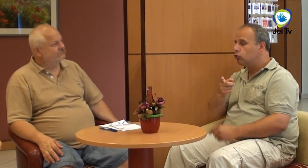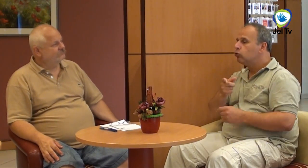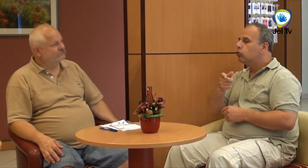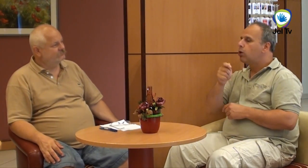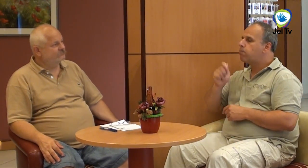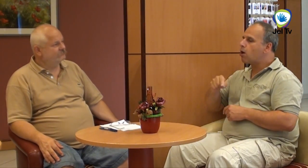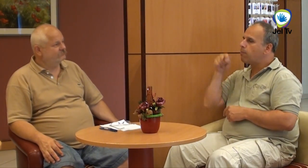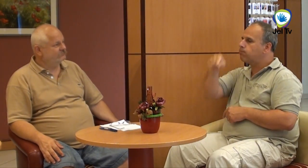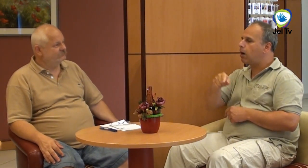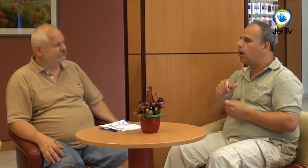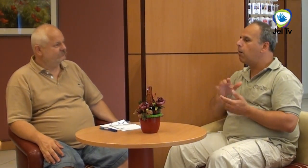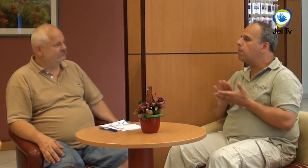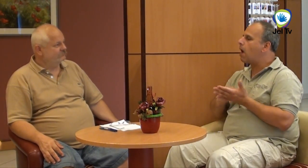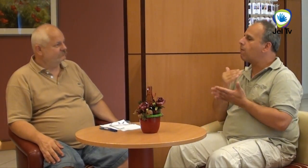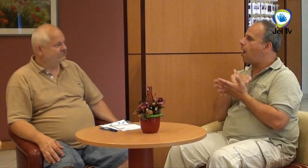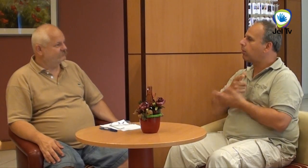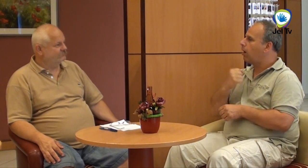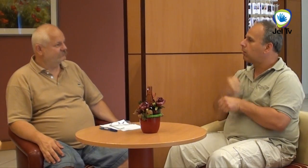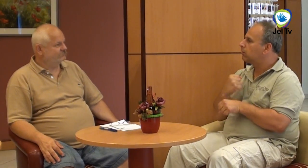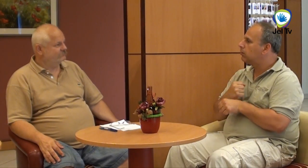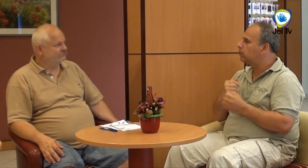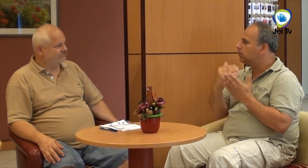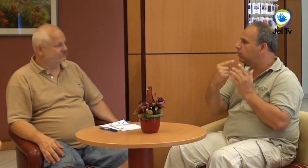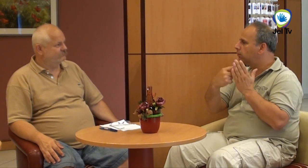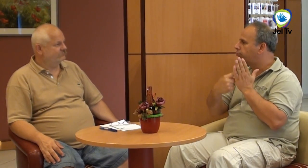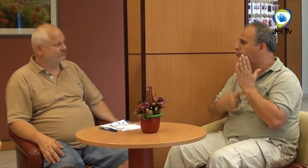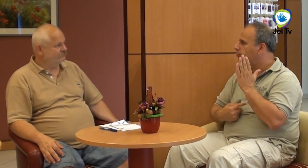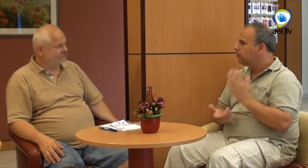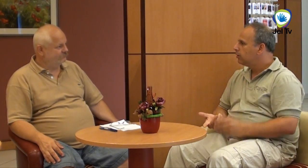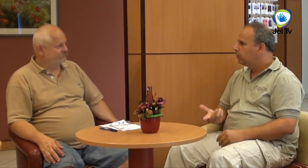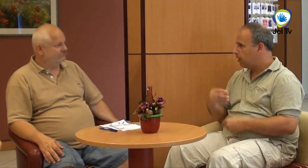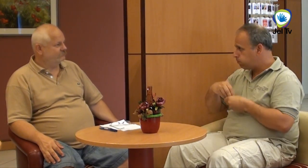Érdemes megkérdezni tőle, hogy a parlamentben milyen feladatköre van.